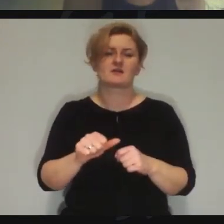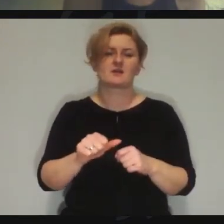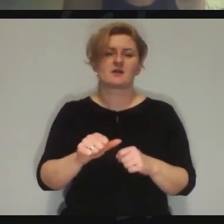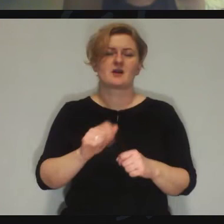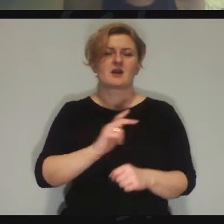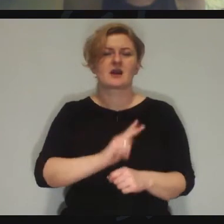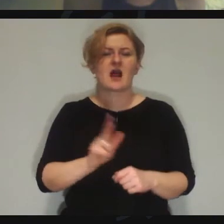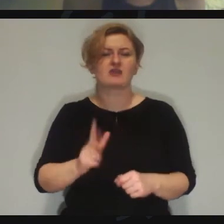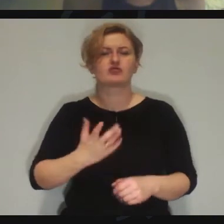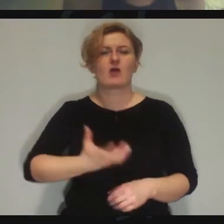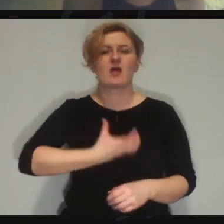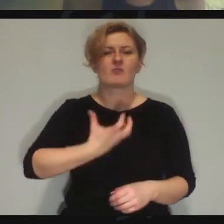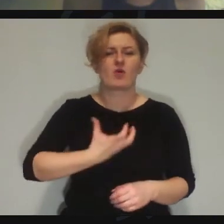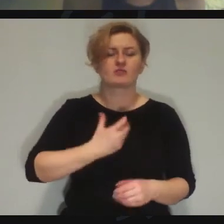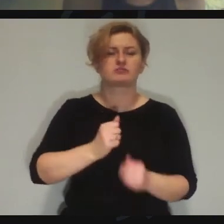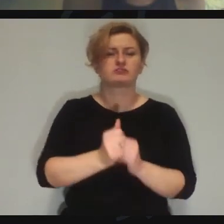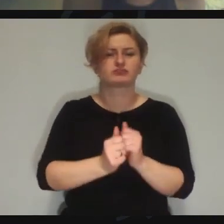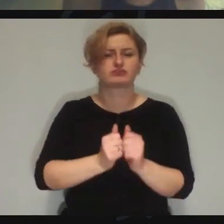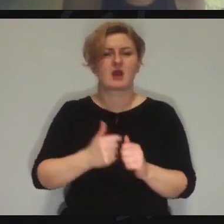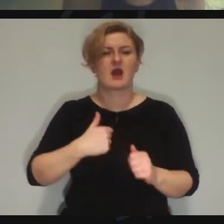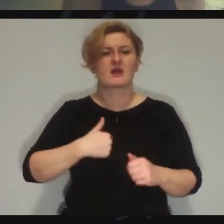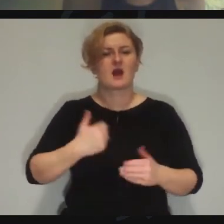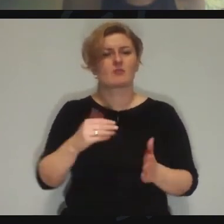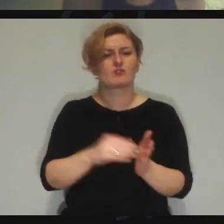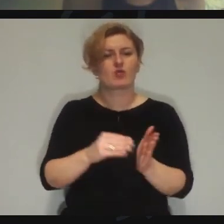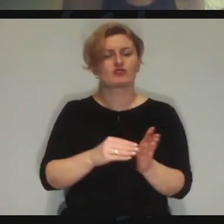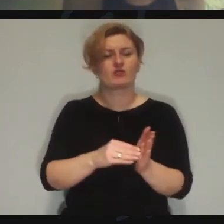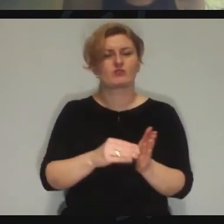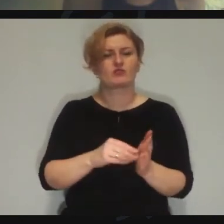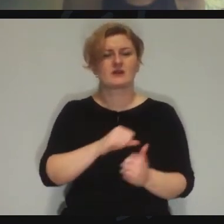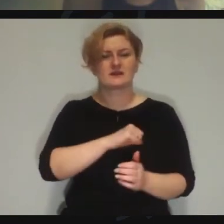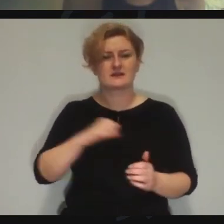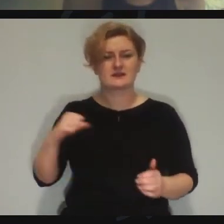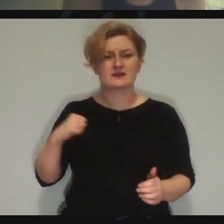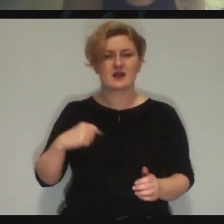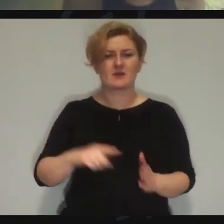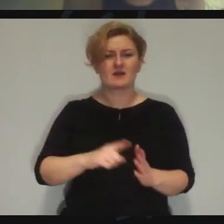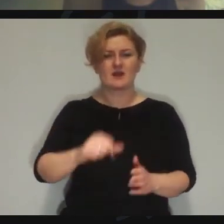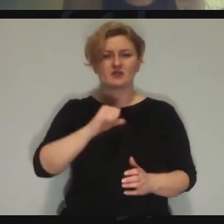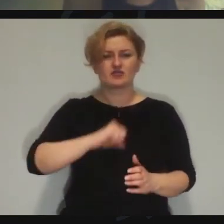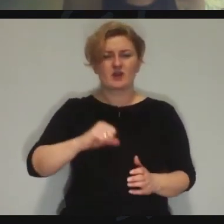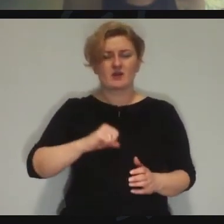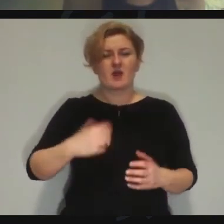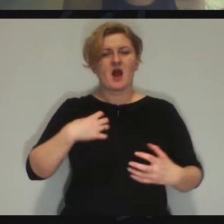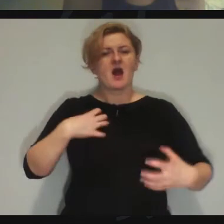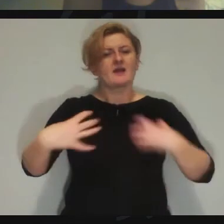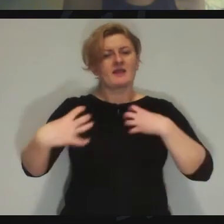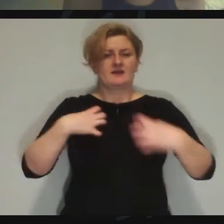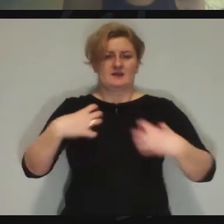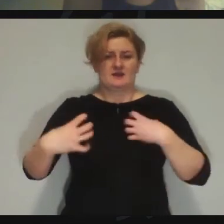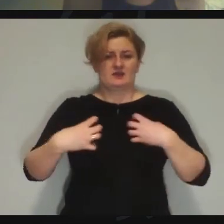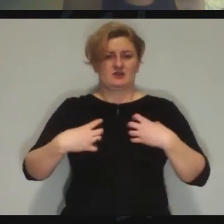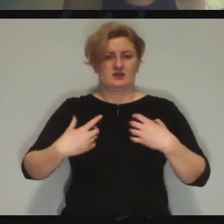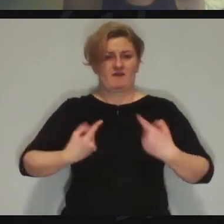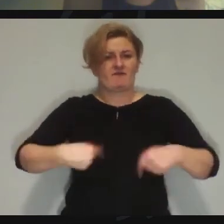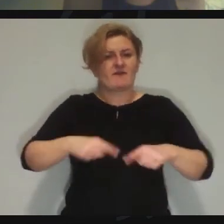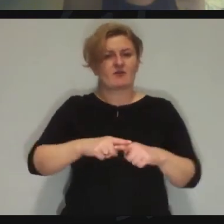a ja też potrzebuje sama dla siebie spełniać się artystycznie. Wtedy jestem realna.